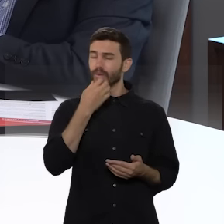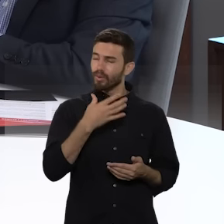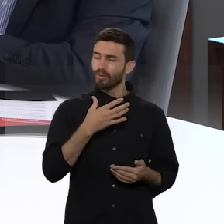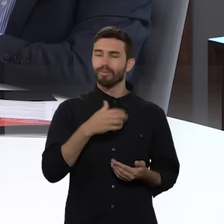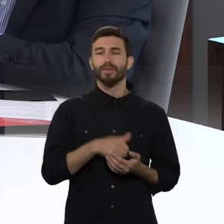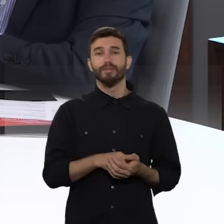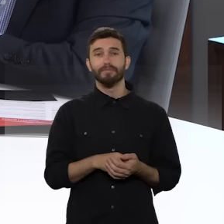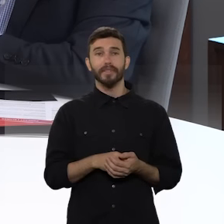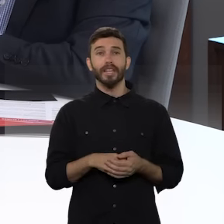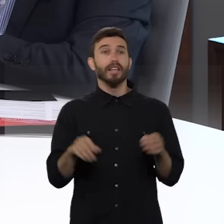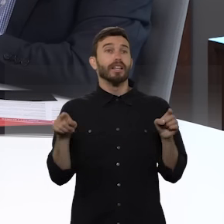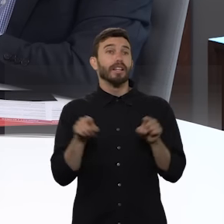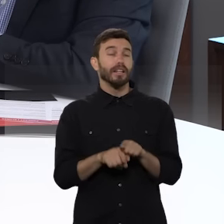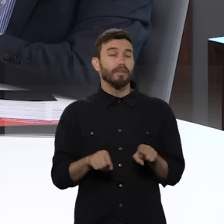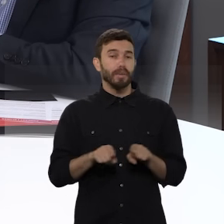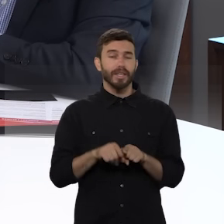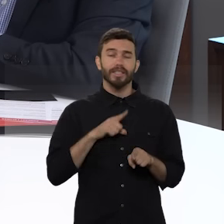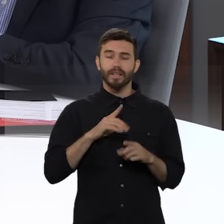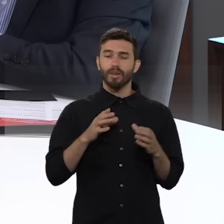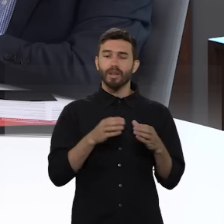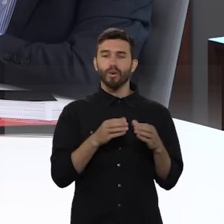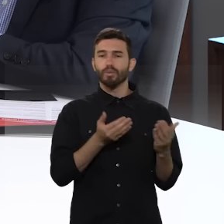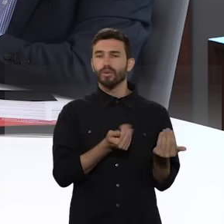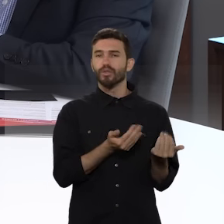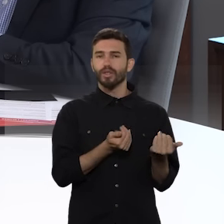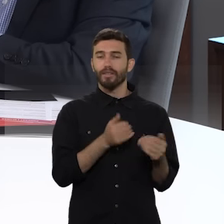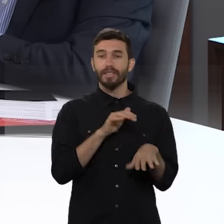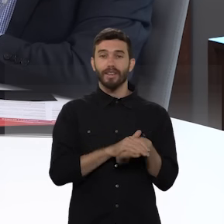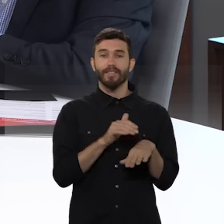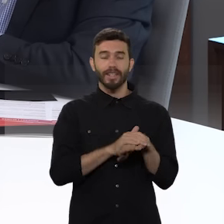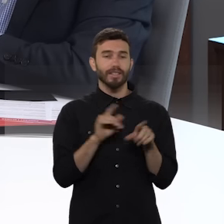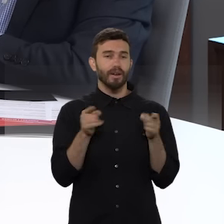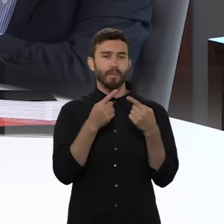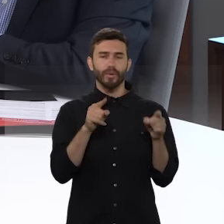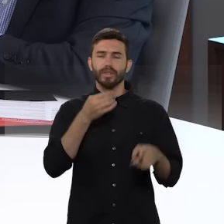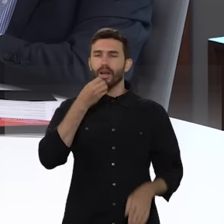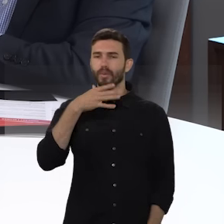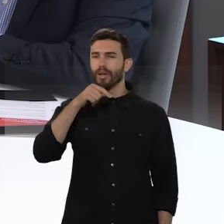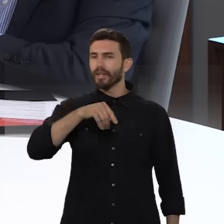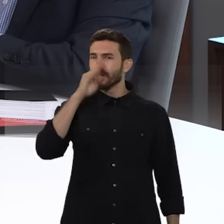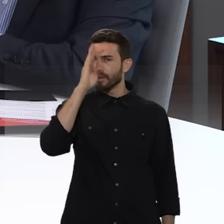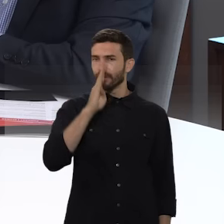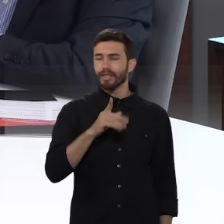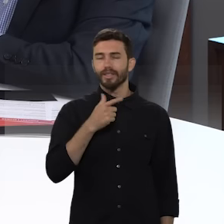dos protagonistas, são jovens que fazem uma música muito boa no Brasil, que nós conseguimos